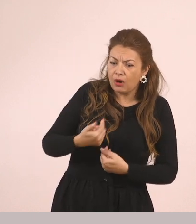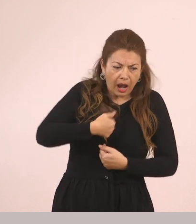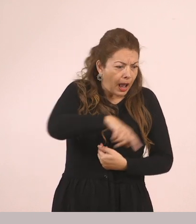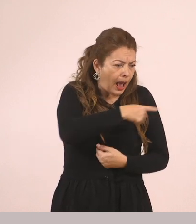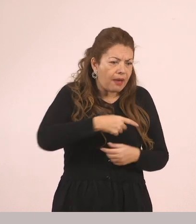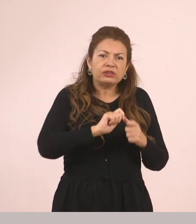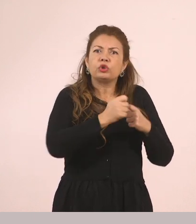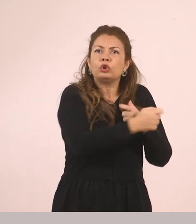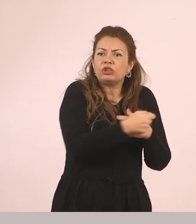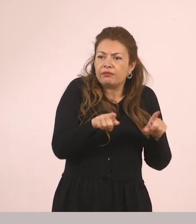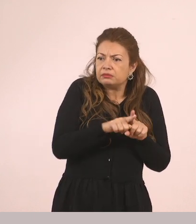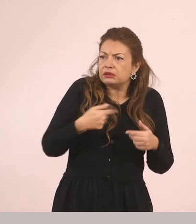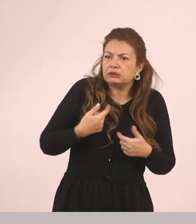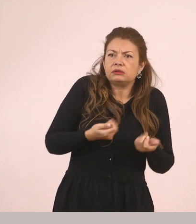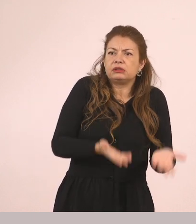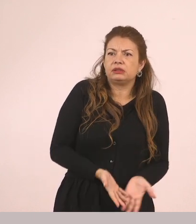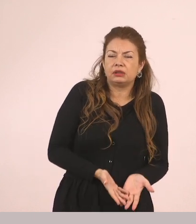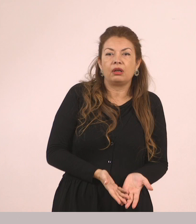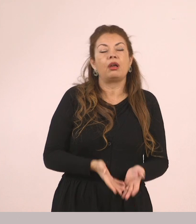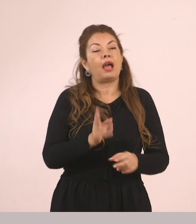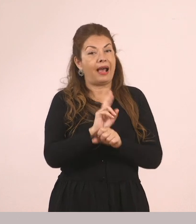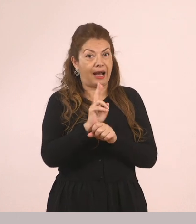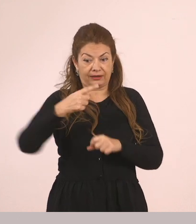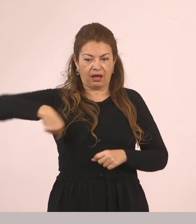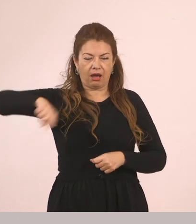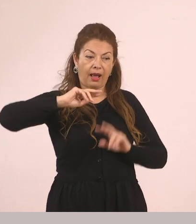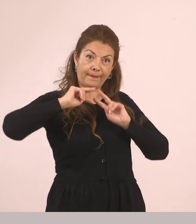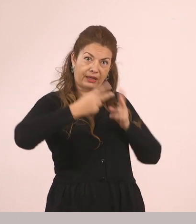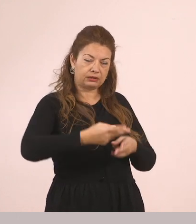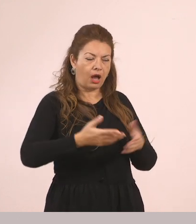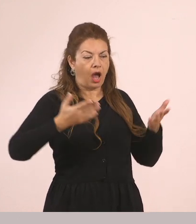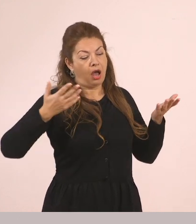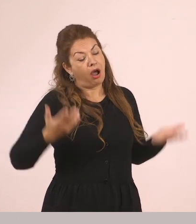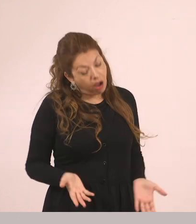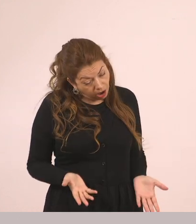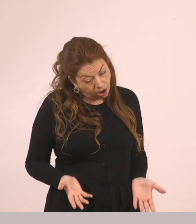κι οι ξαδέρφες μας οι Κονσέρβες; Χαρτιά (όλοι μαζί): Ααα, το καλό που σας θέλουμε!